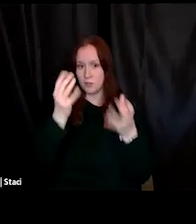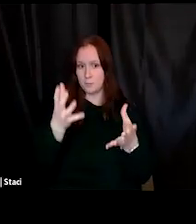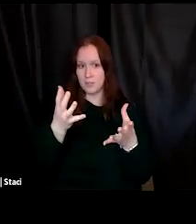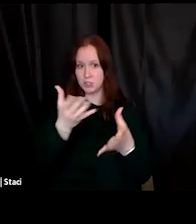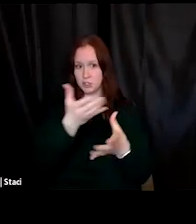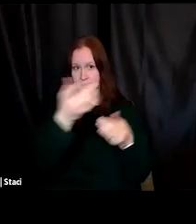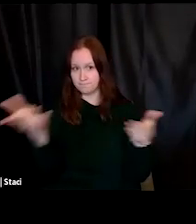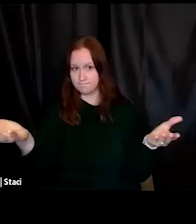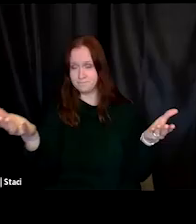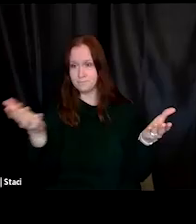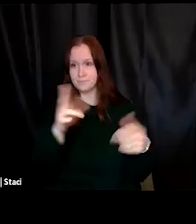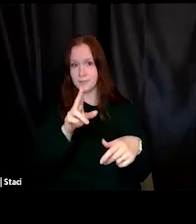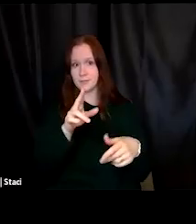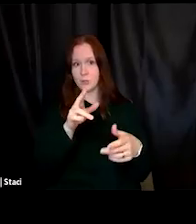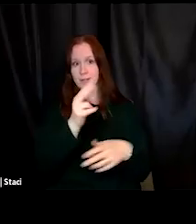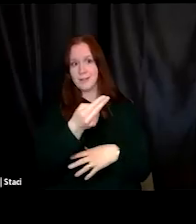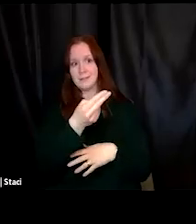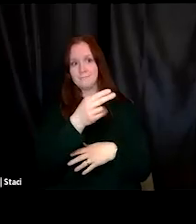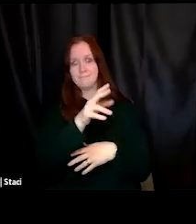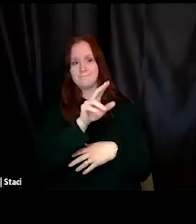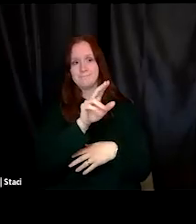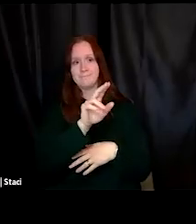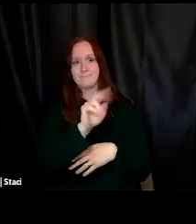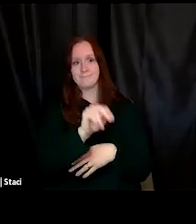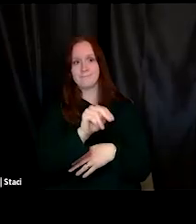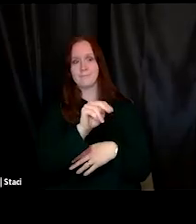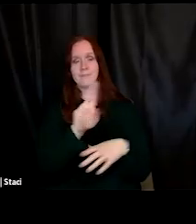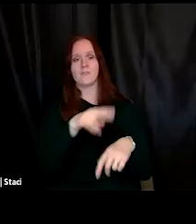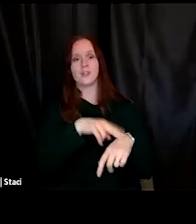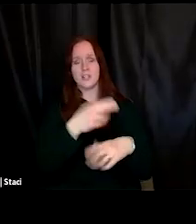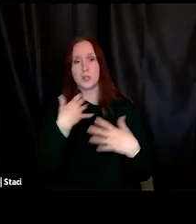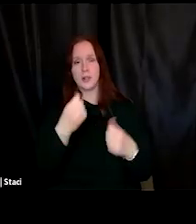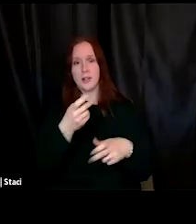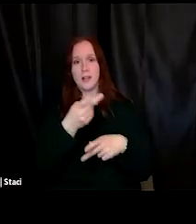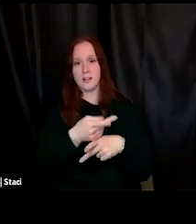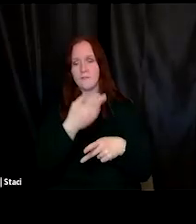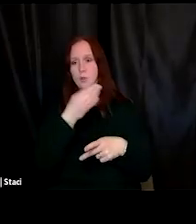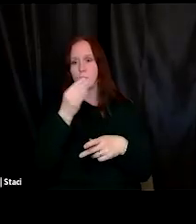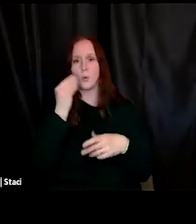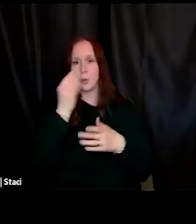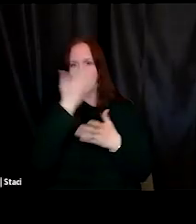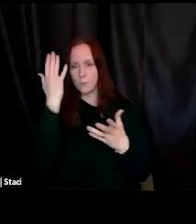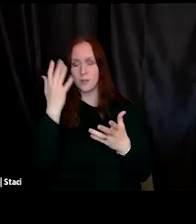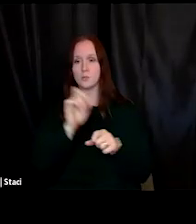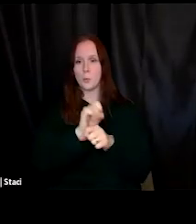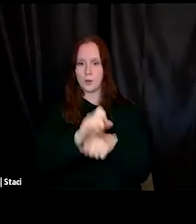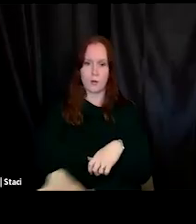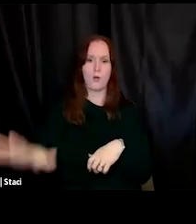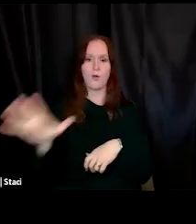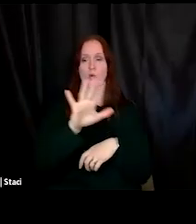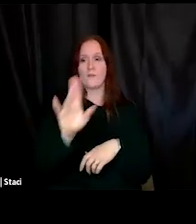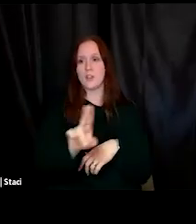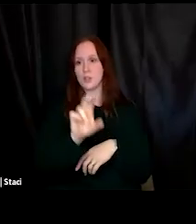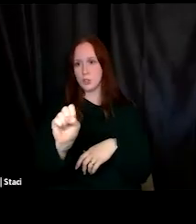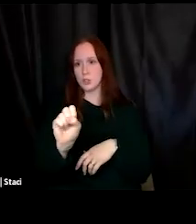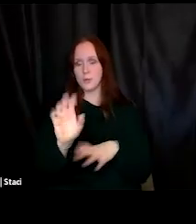y nuestro compromiso de proporcionarles tanta información actualizada como podamos, a medida que la recibimos.